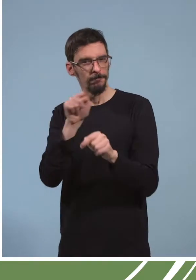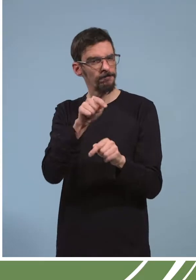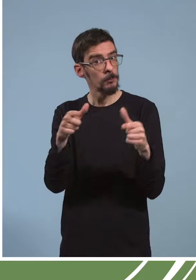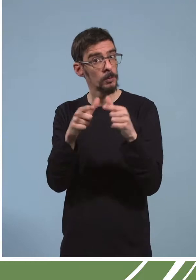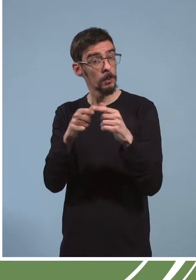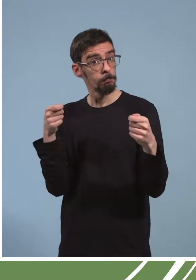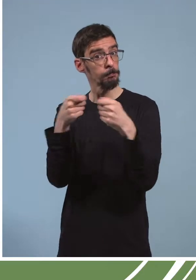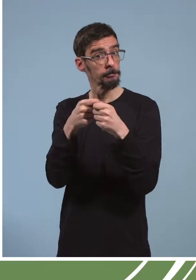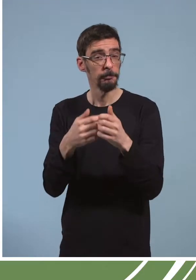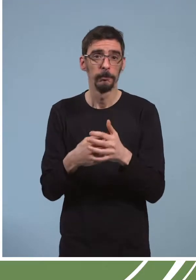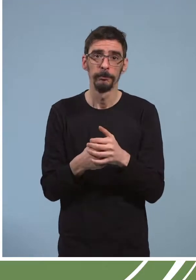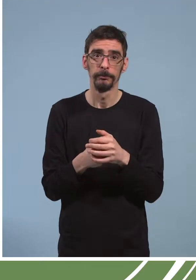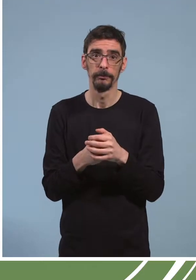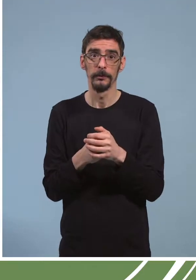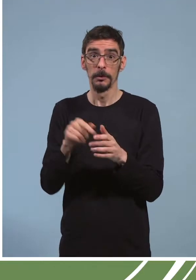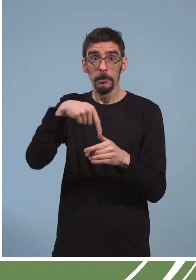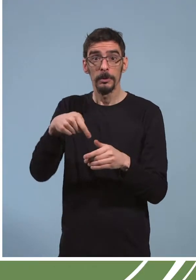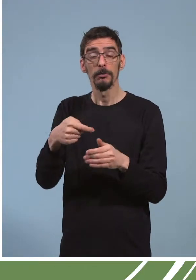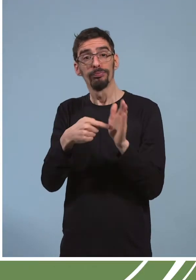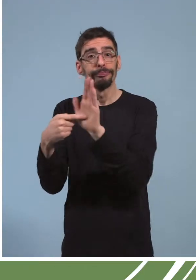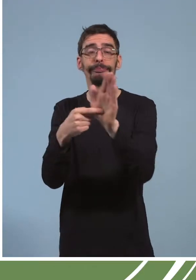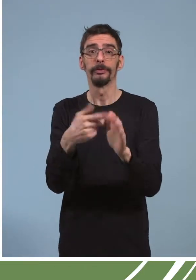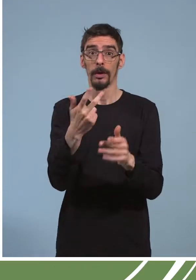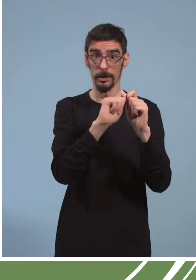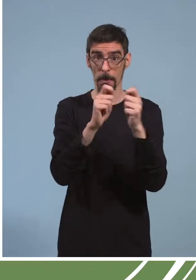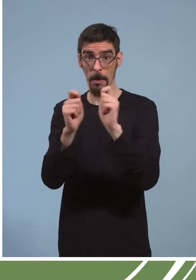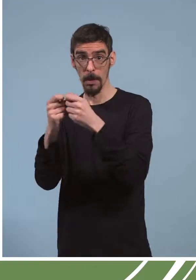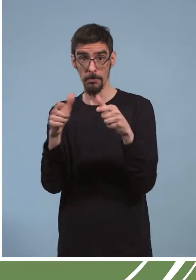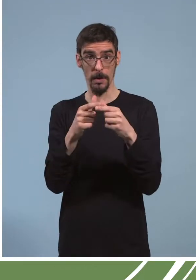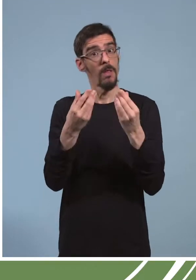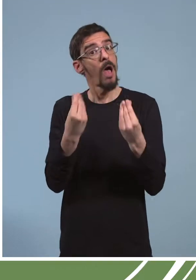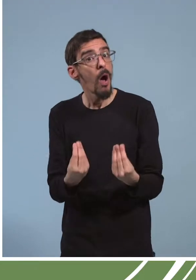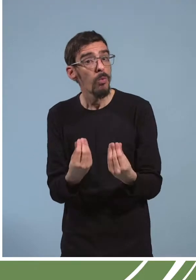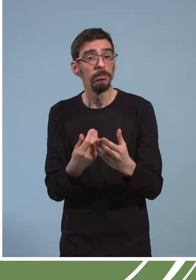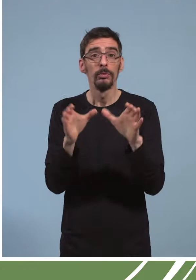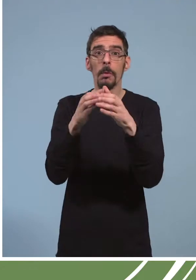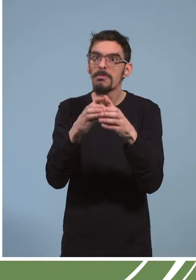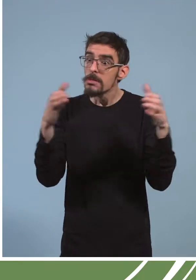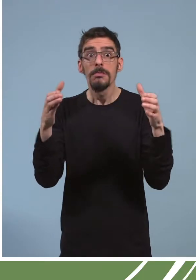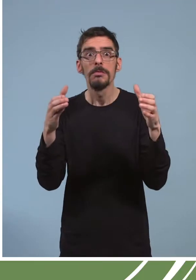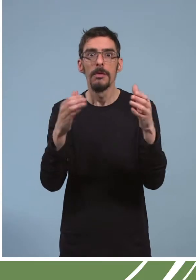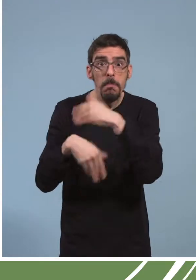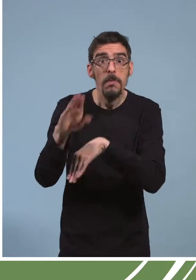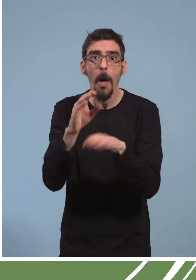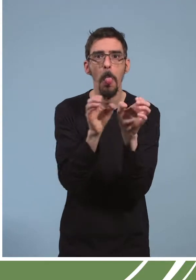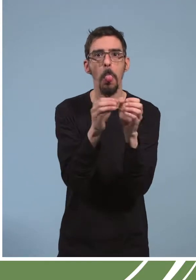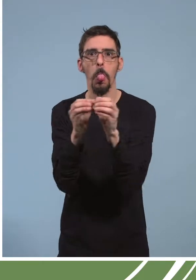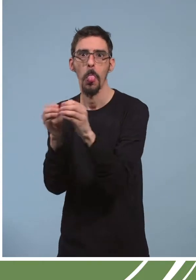mit je 3 bis 5 Personen. Wir zeigen dir, wie die Methode mit 3 Teams funktioniert. Wenn deine Gruppe größer ist, bilde mehr Gruppen.